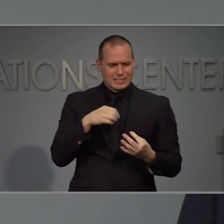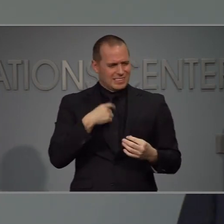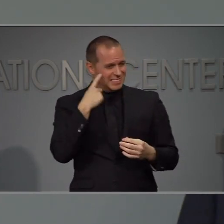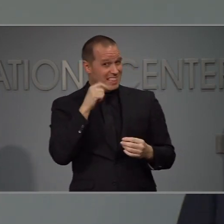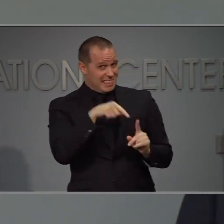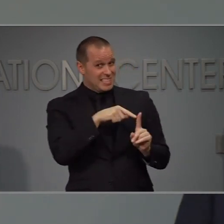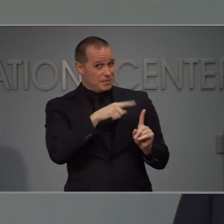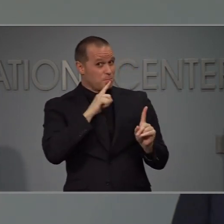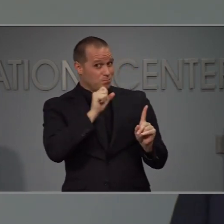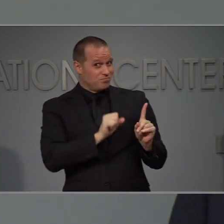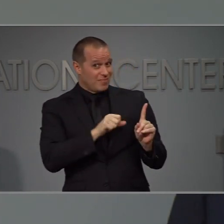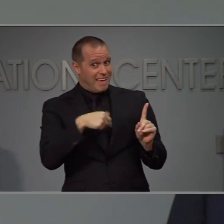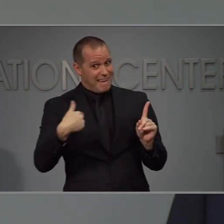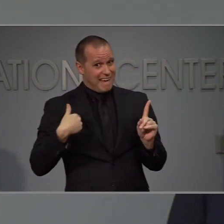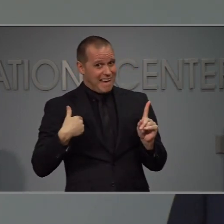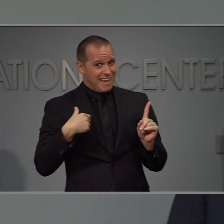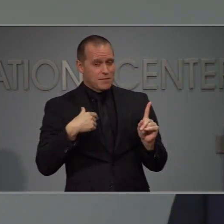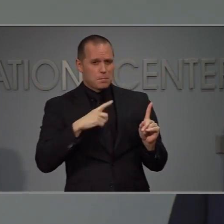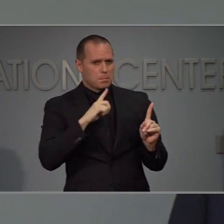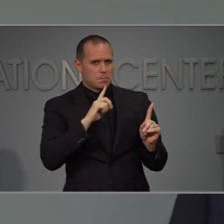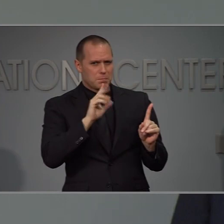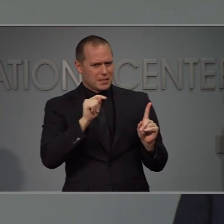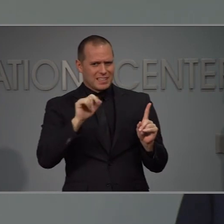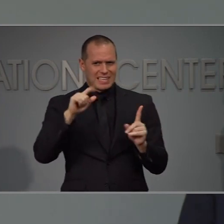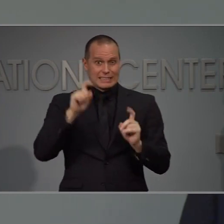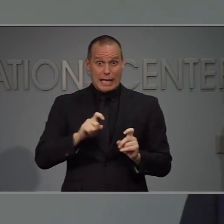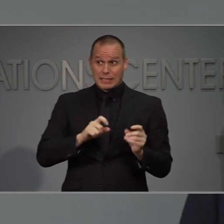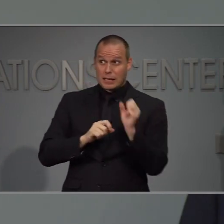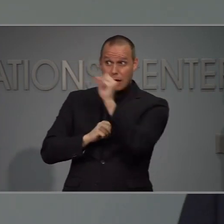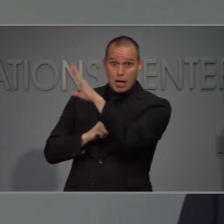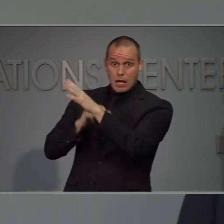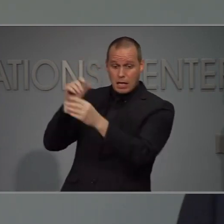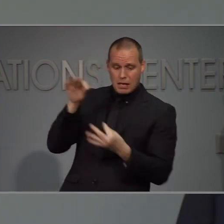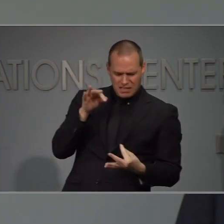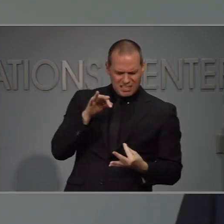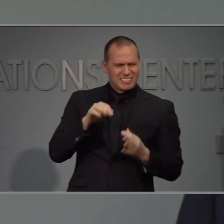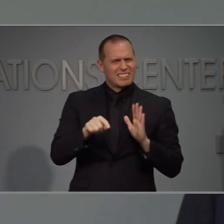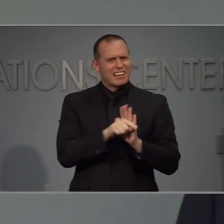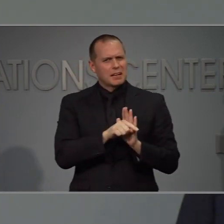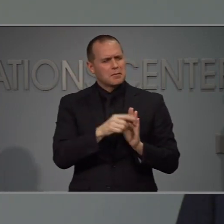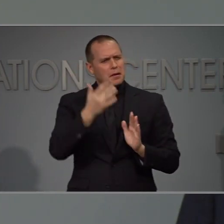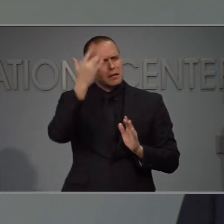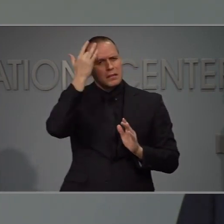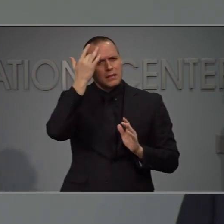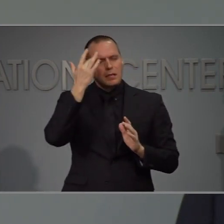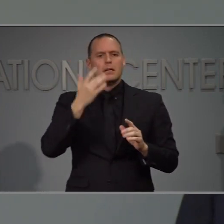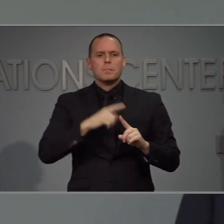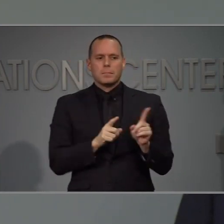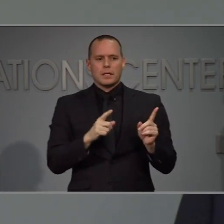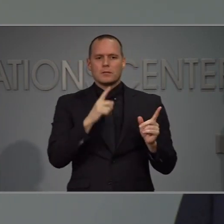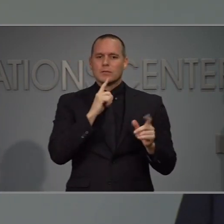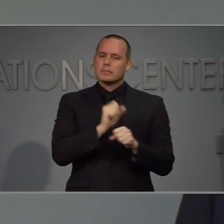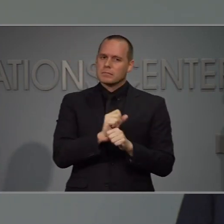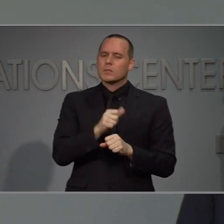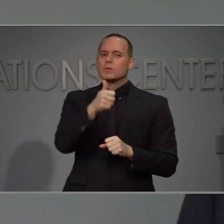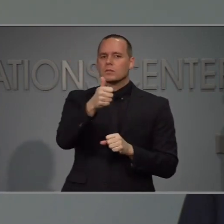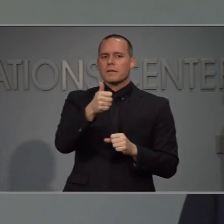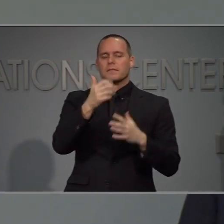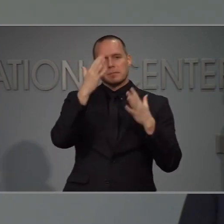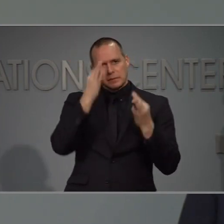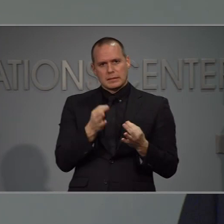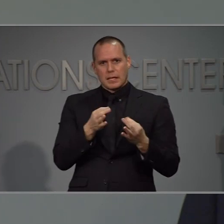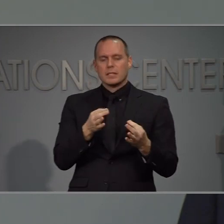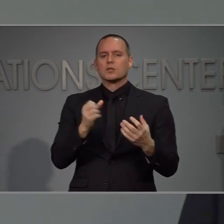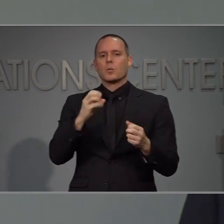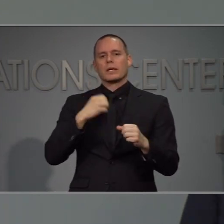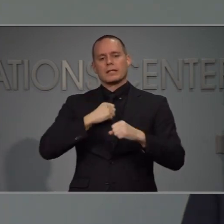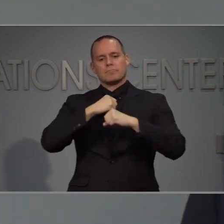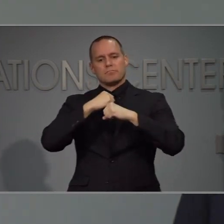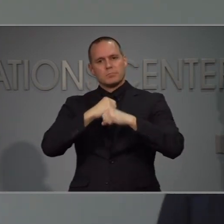tiene con y diecinueve Adele otra prueba. Simplemente digan